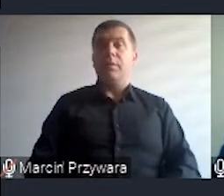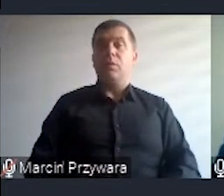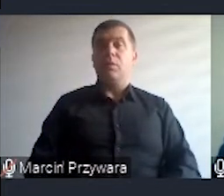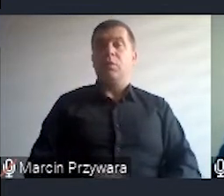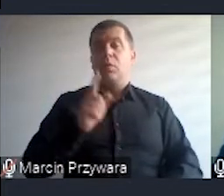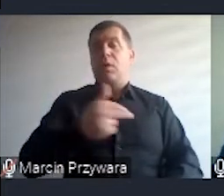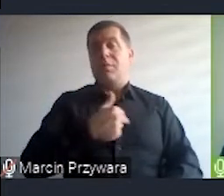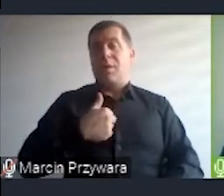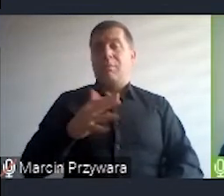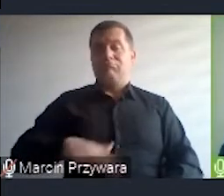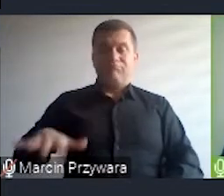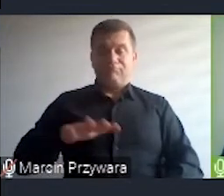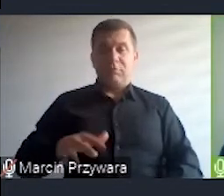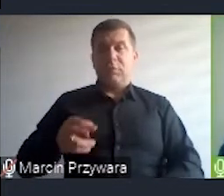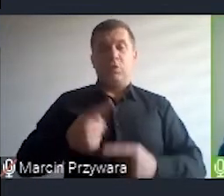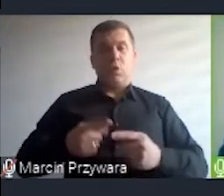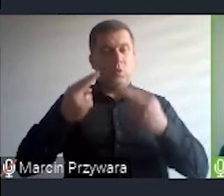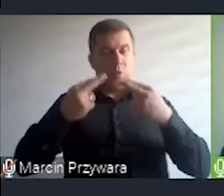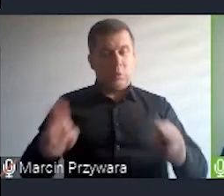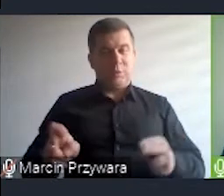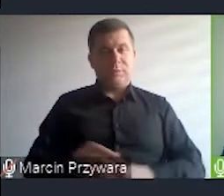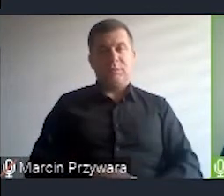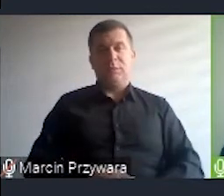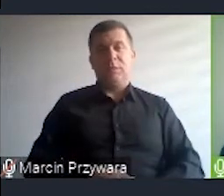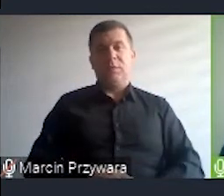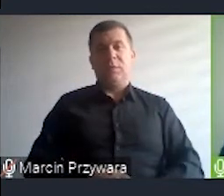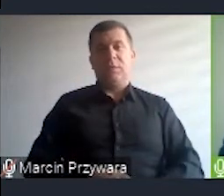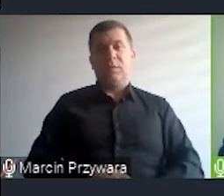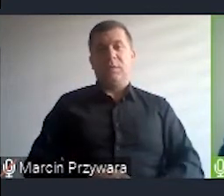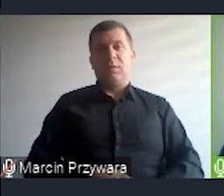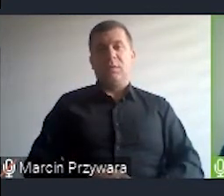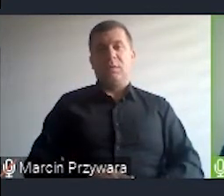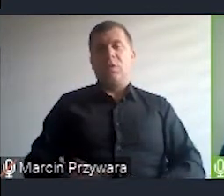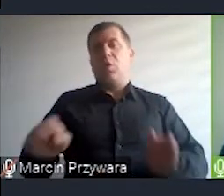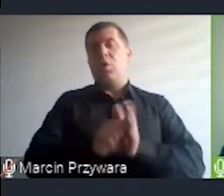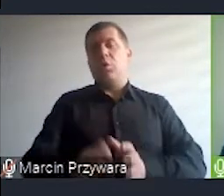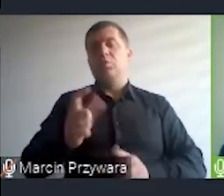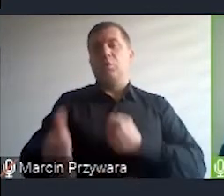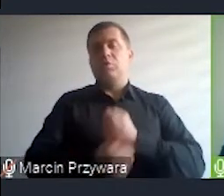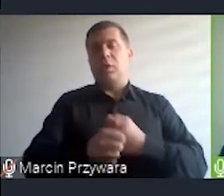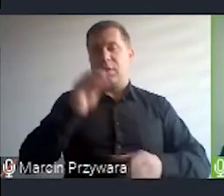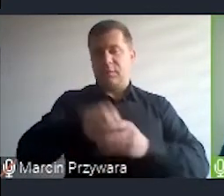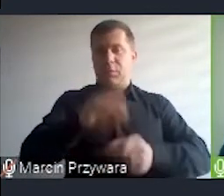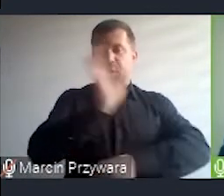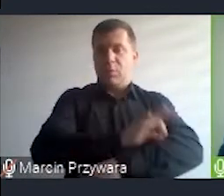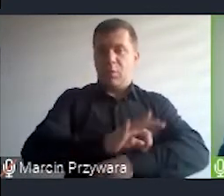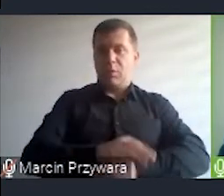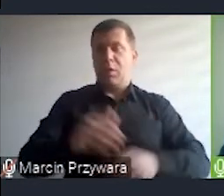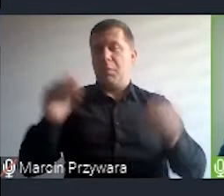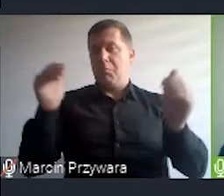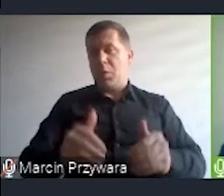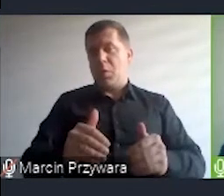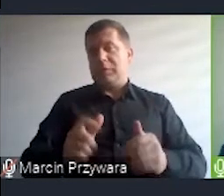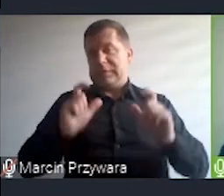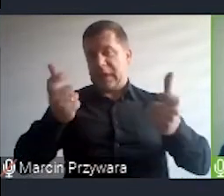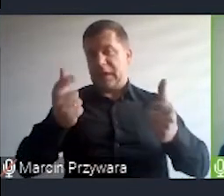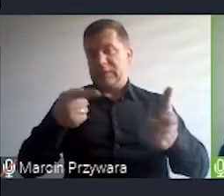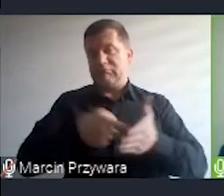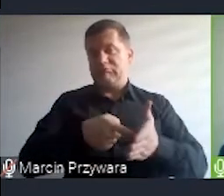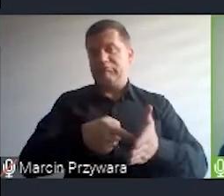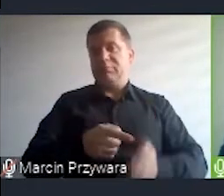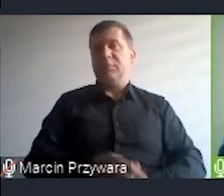To nasze podwórko różni się jednak od tego co dzieje się w projektach i może się tak zdarzyć,